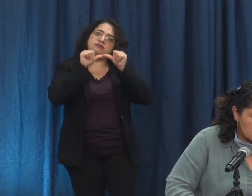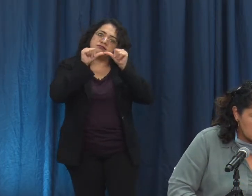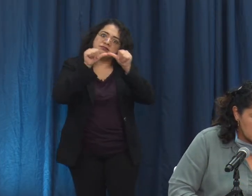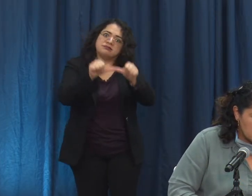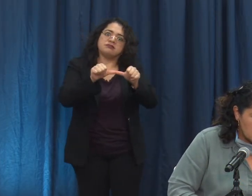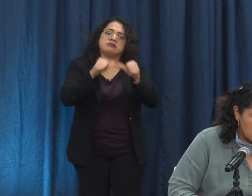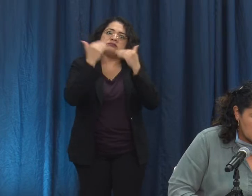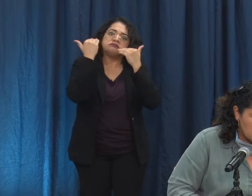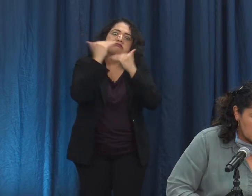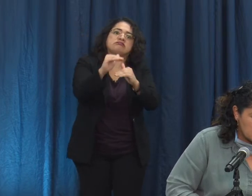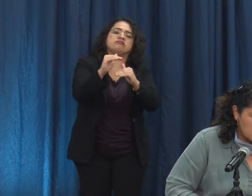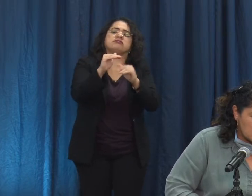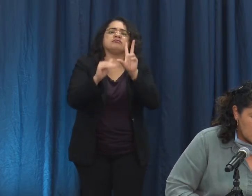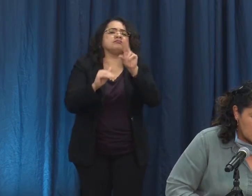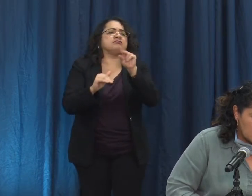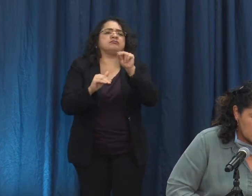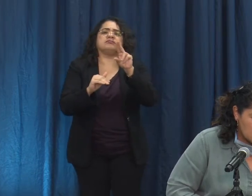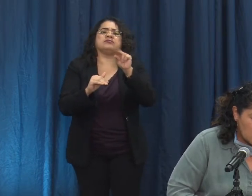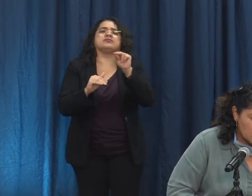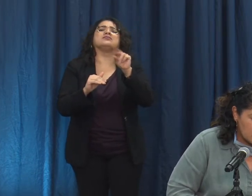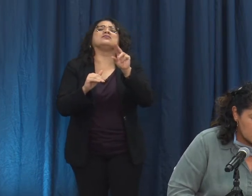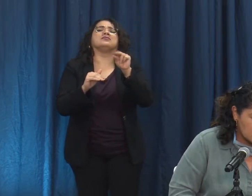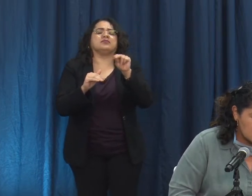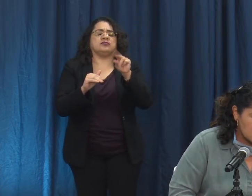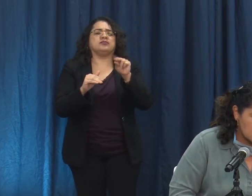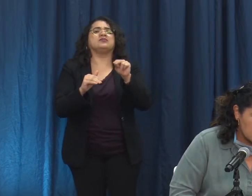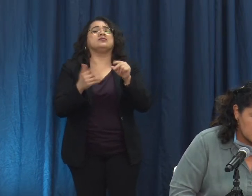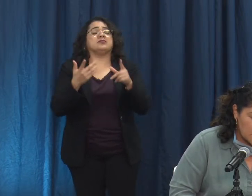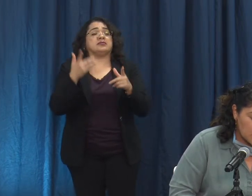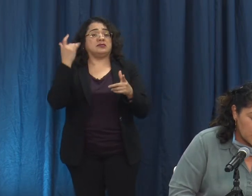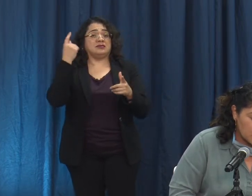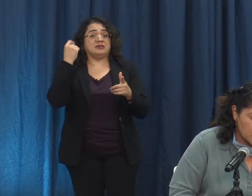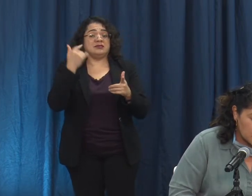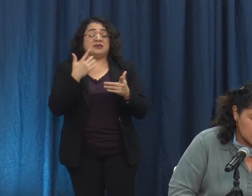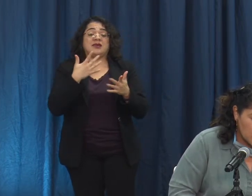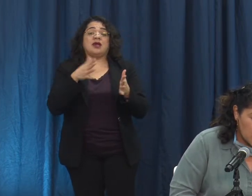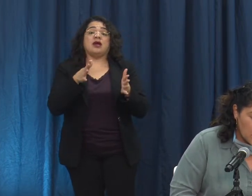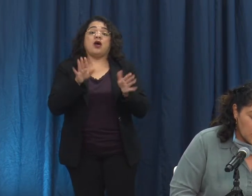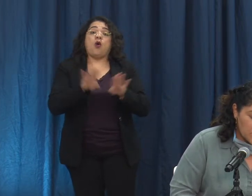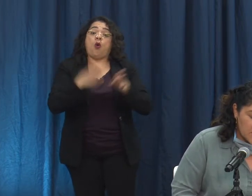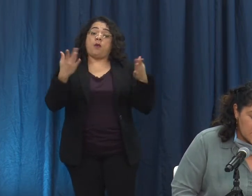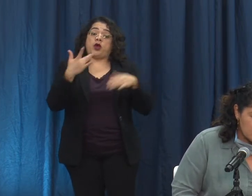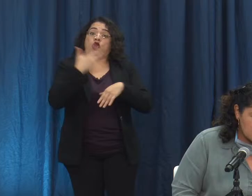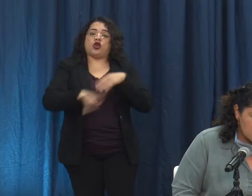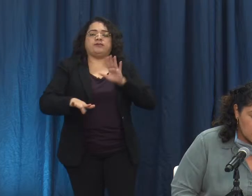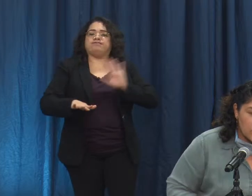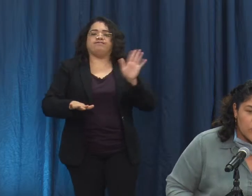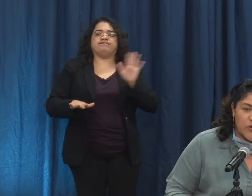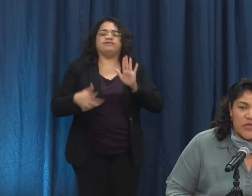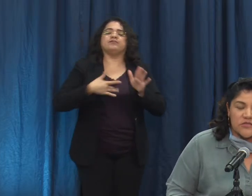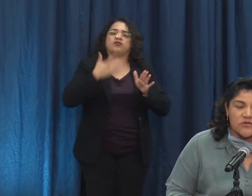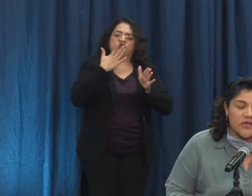de see a tenemos la suessiones demasiado pronto podría hacer todo el progreso que